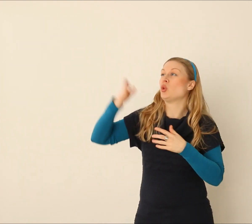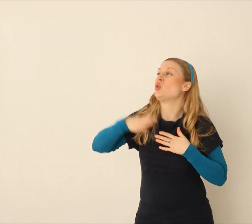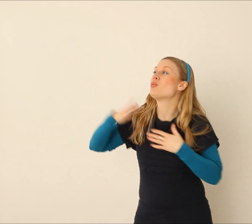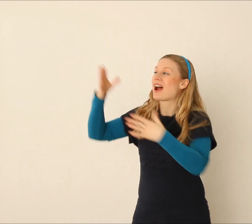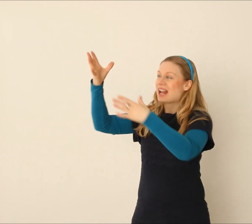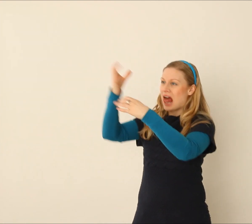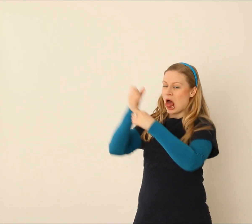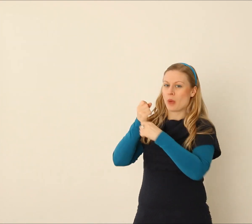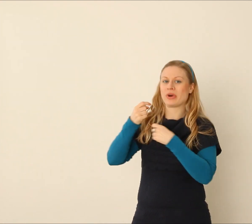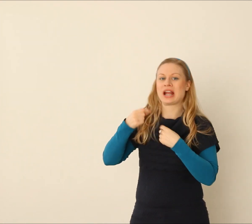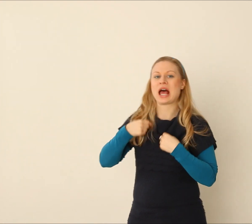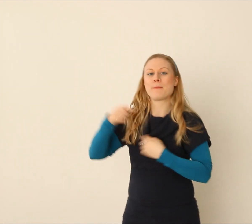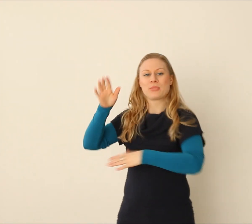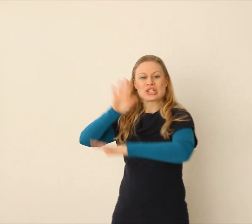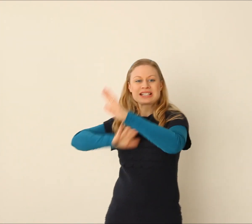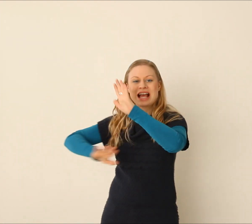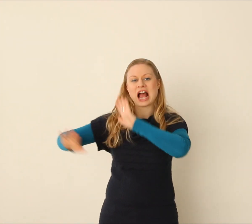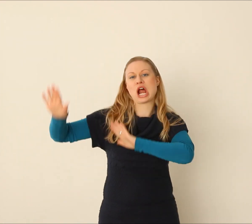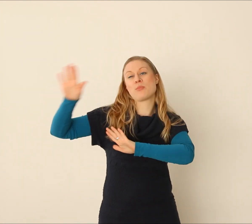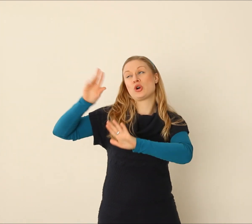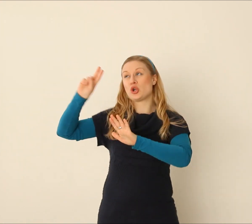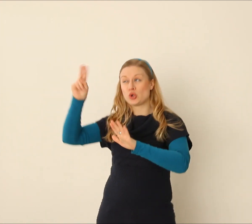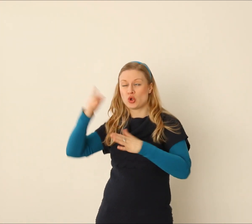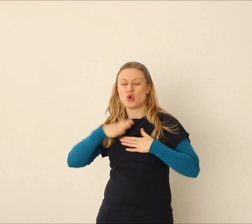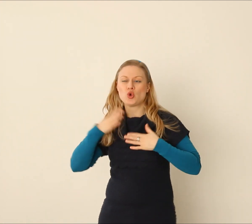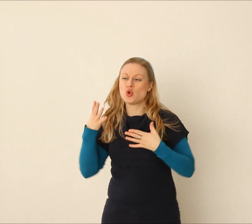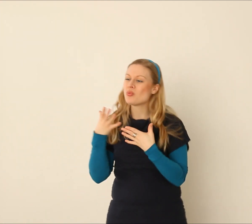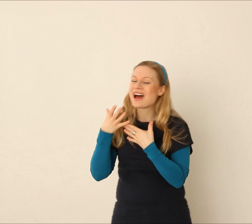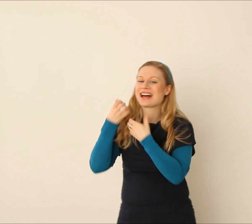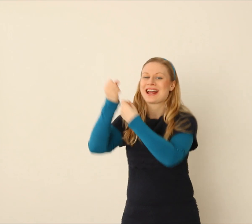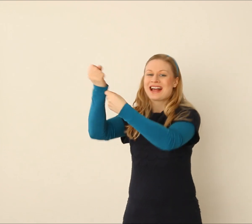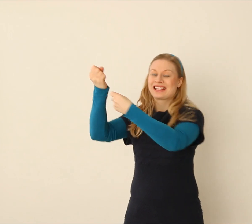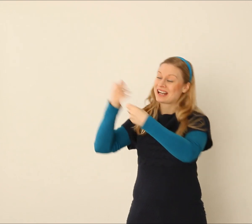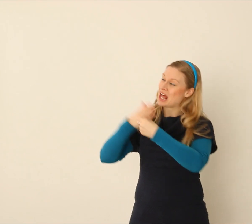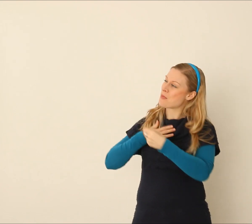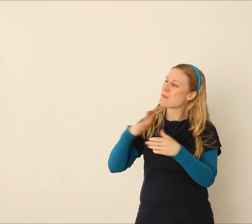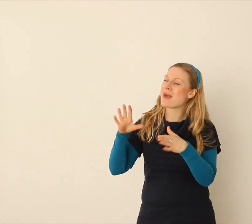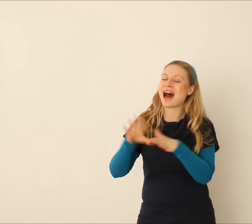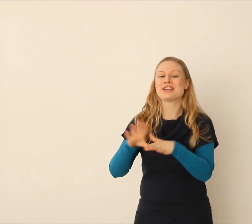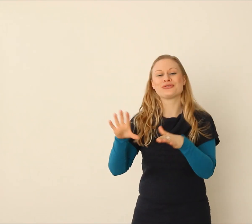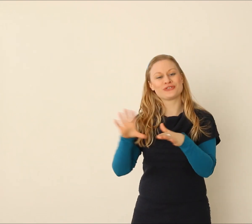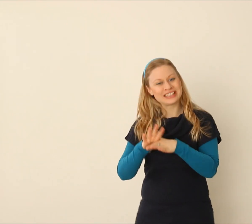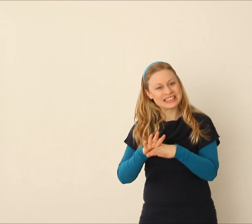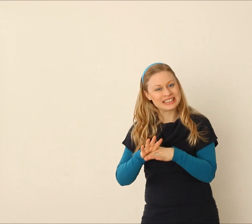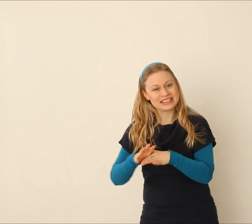U, mijn helper en beschermer, U, mijn redder en mijn vriend.